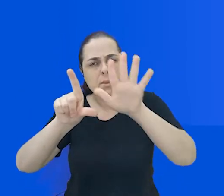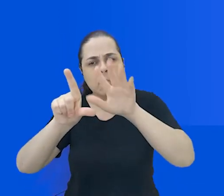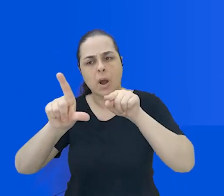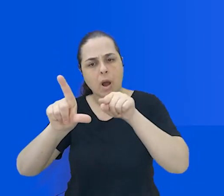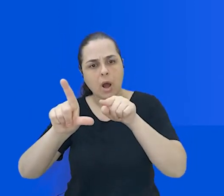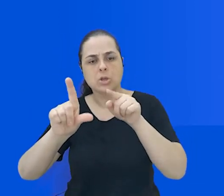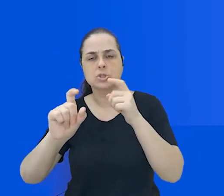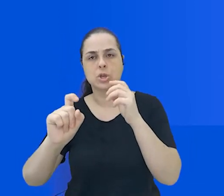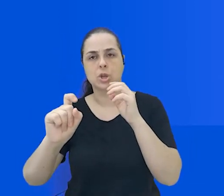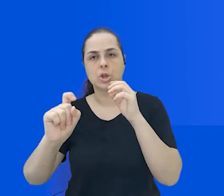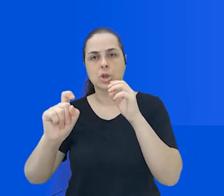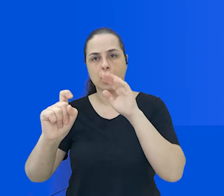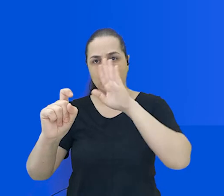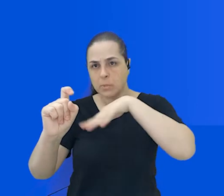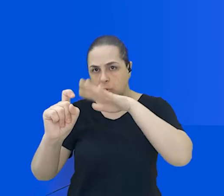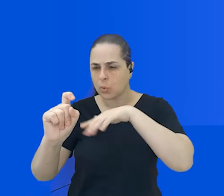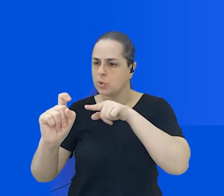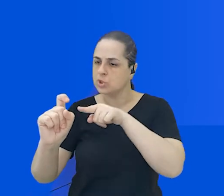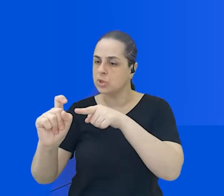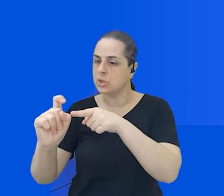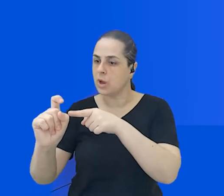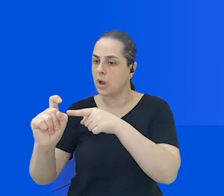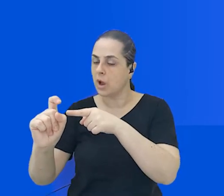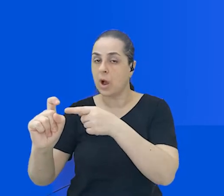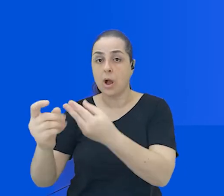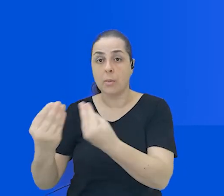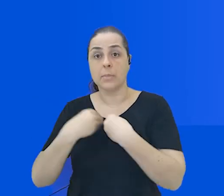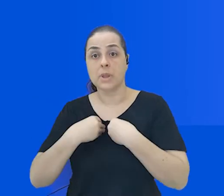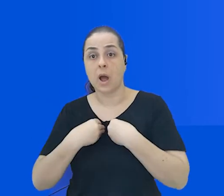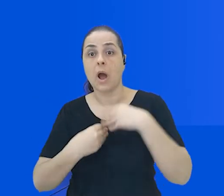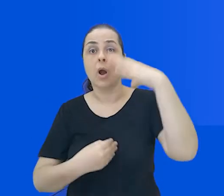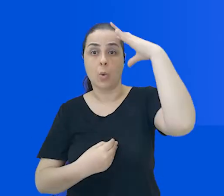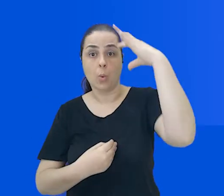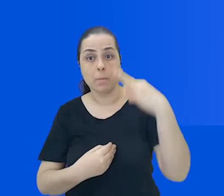de algo da mitologia, pra eu compreender de uma situação de vida,